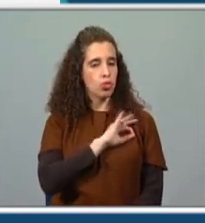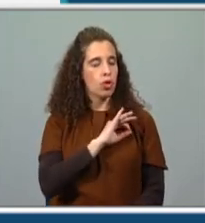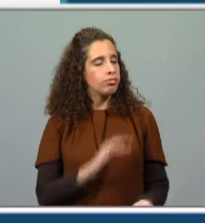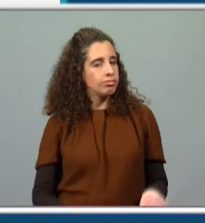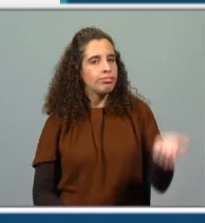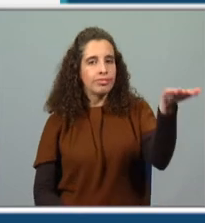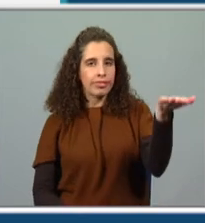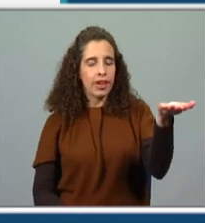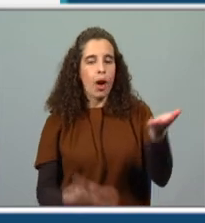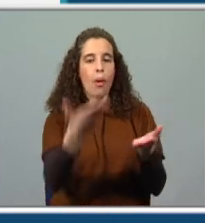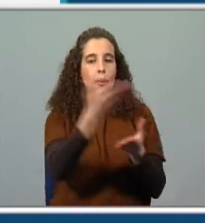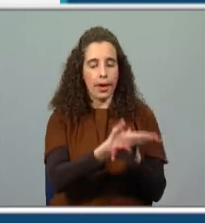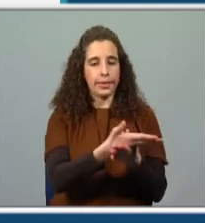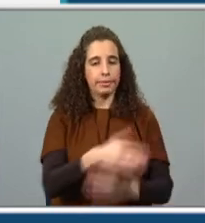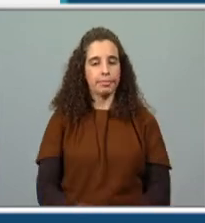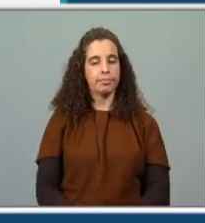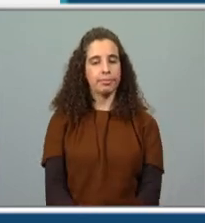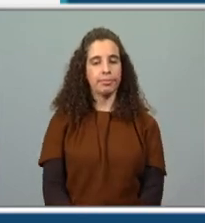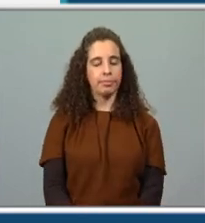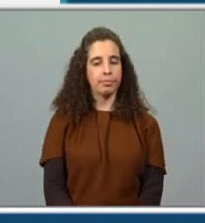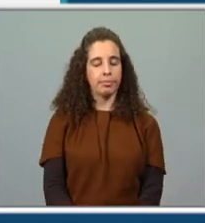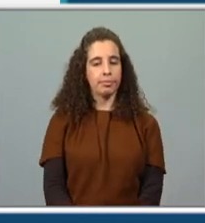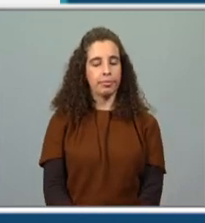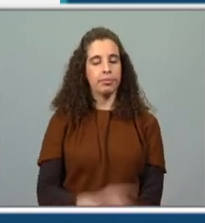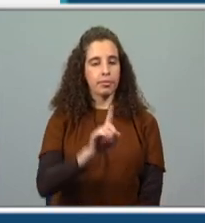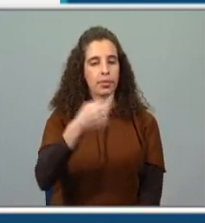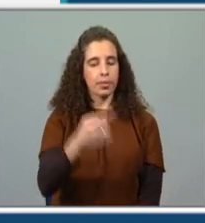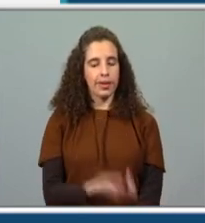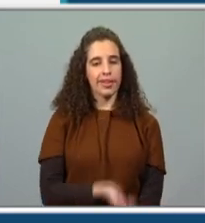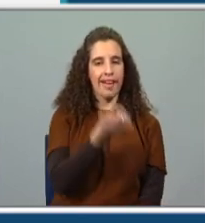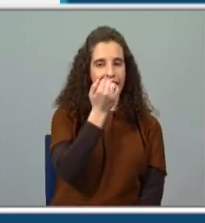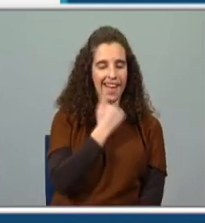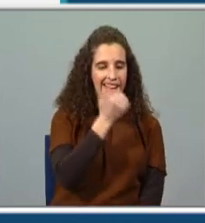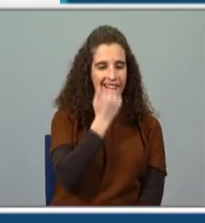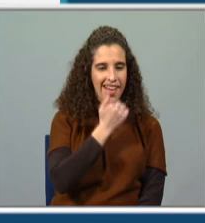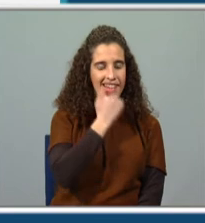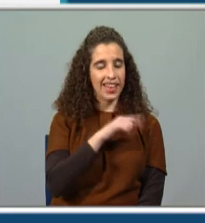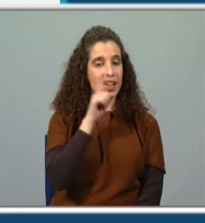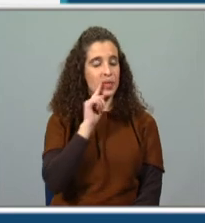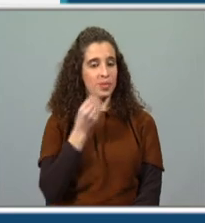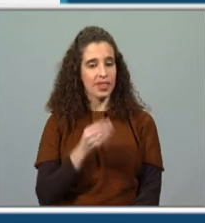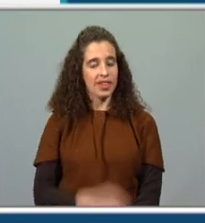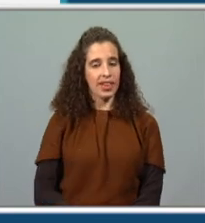aquela cesta de pães tínhamos depois rio que era a menina que estava muito bem 那個麵包籃我們後來的河那是那個很好的女孩